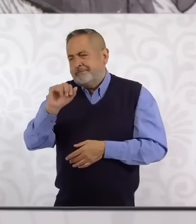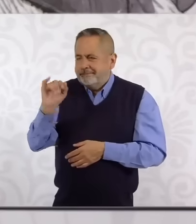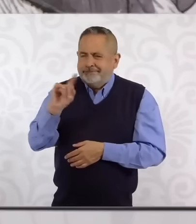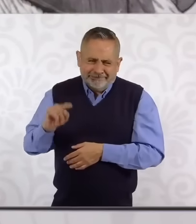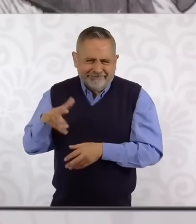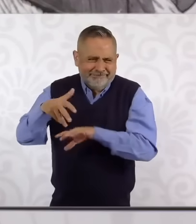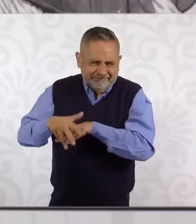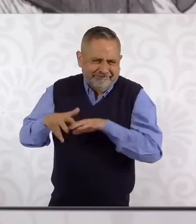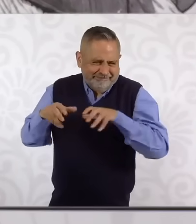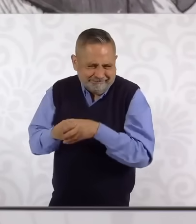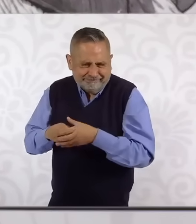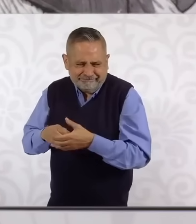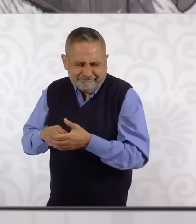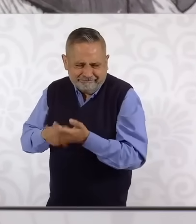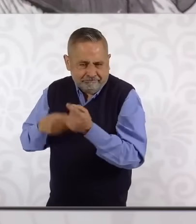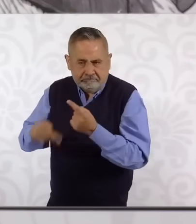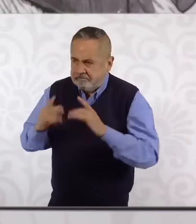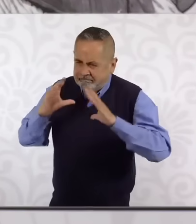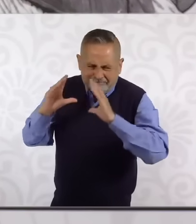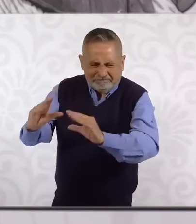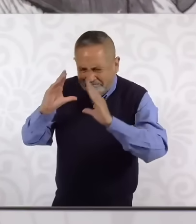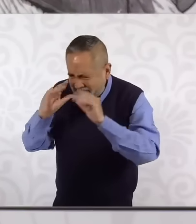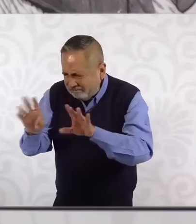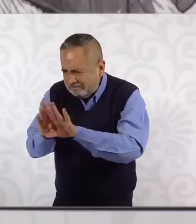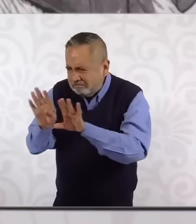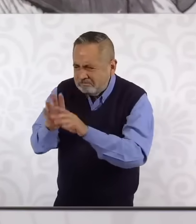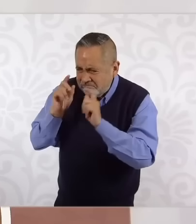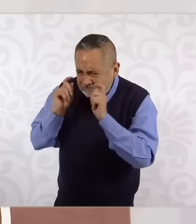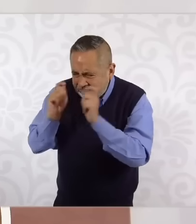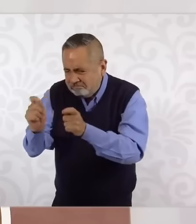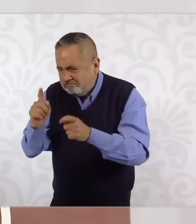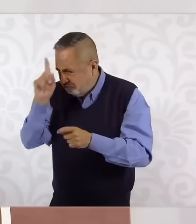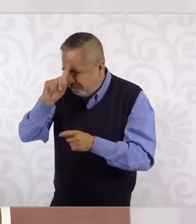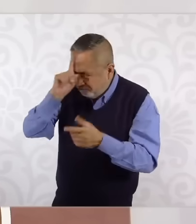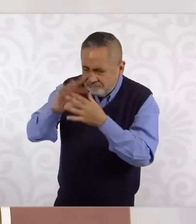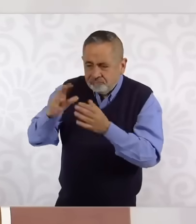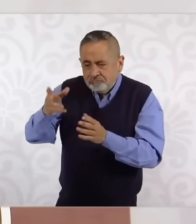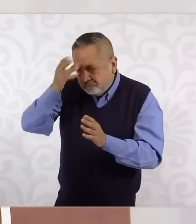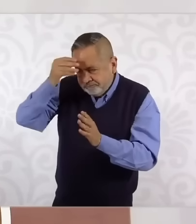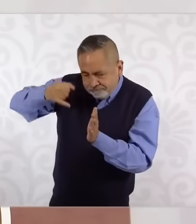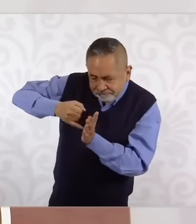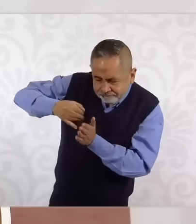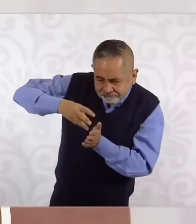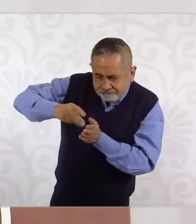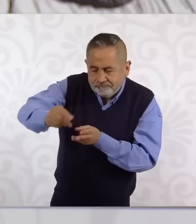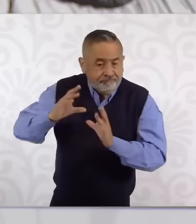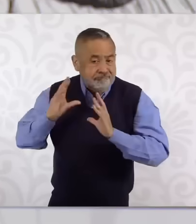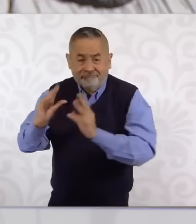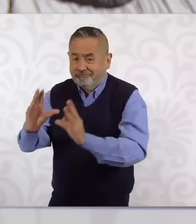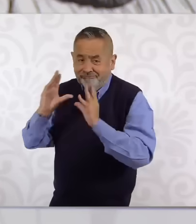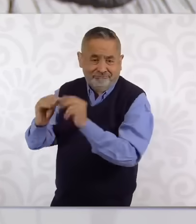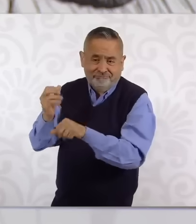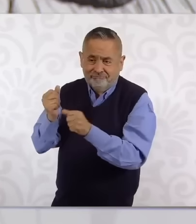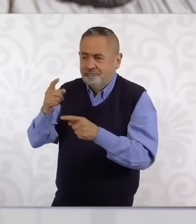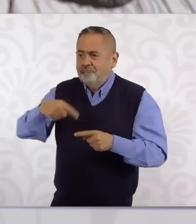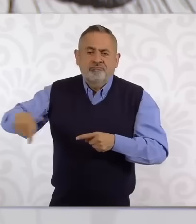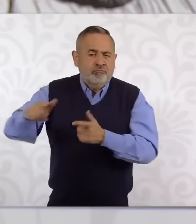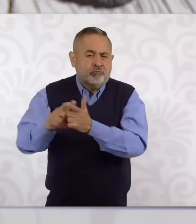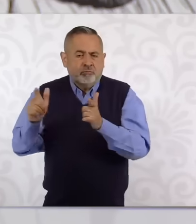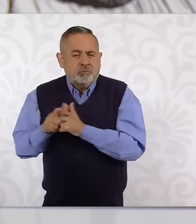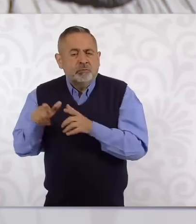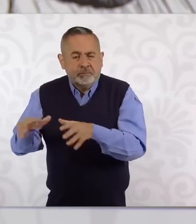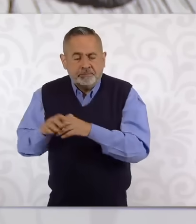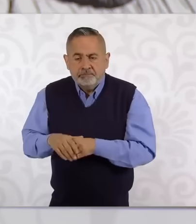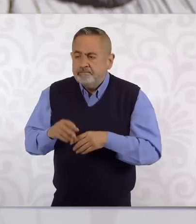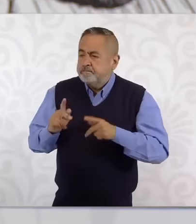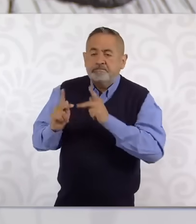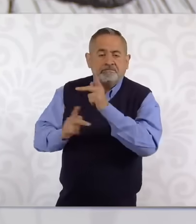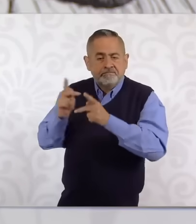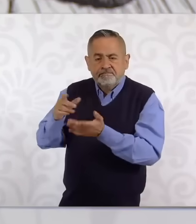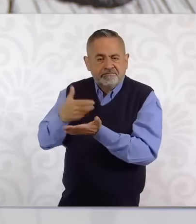intenso de capacitación, de formación de grupos de productores, de h maquinaria especializada para